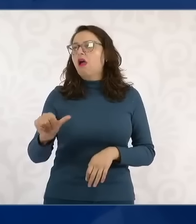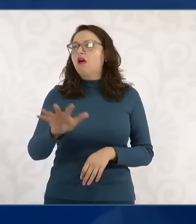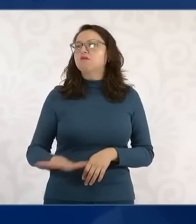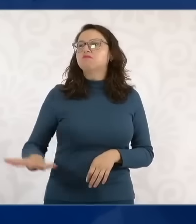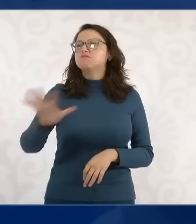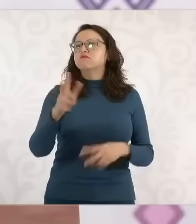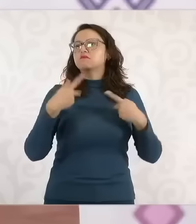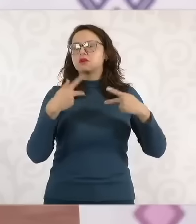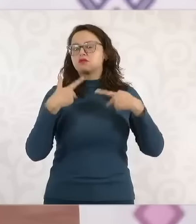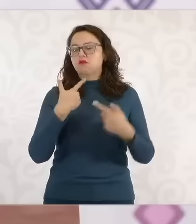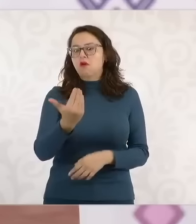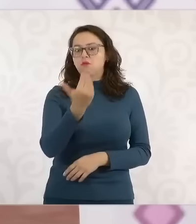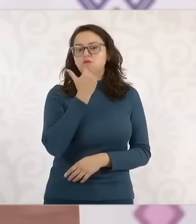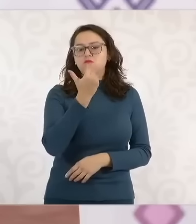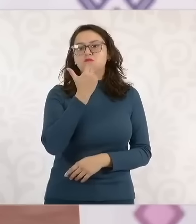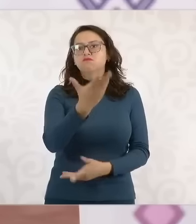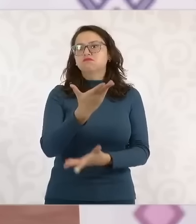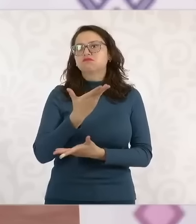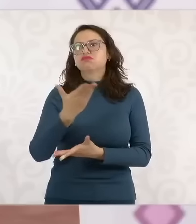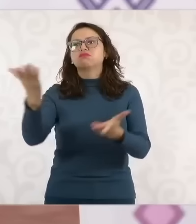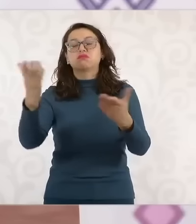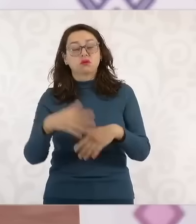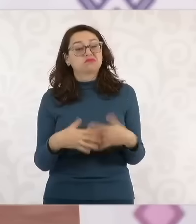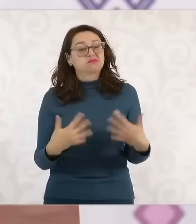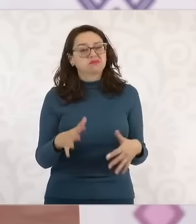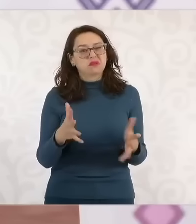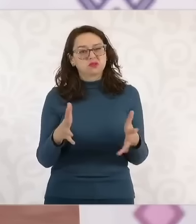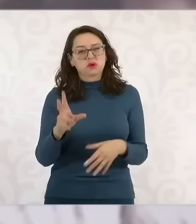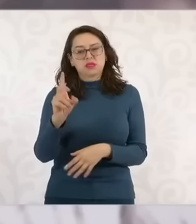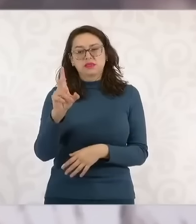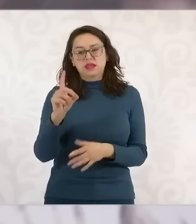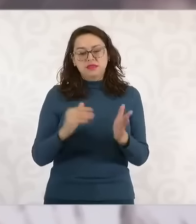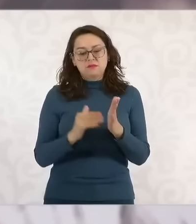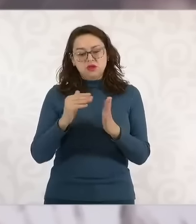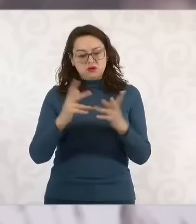de alta calidad para más de 30 millones de mexicanos que prefieren nuestros productos.